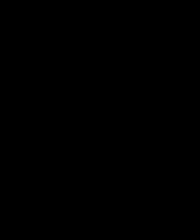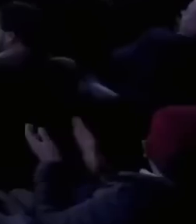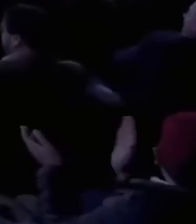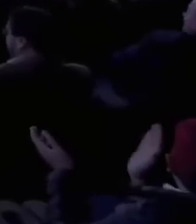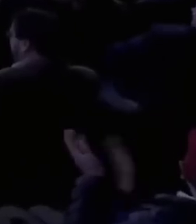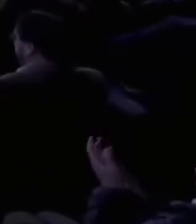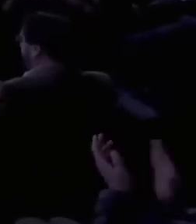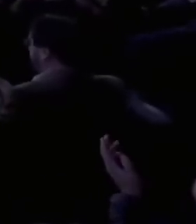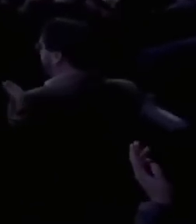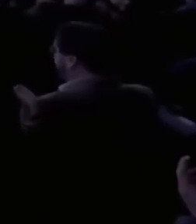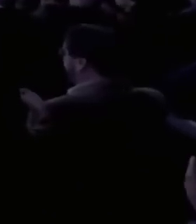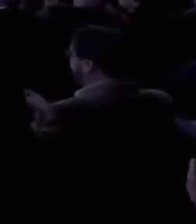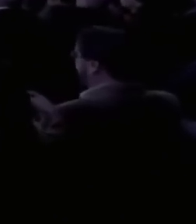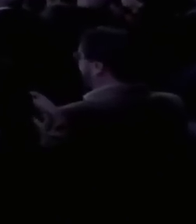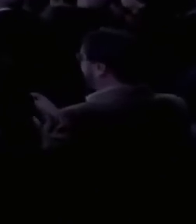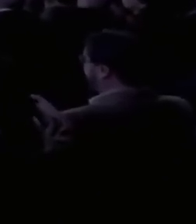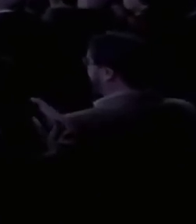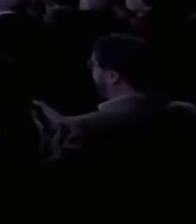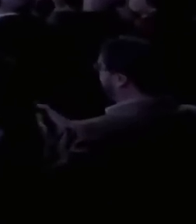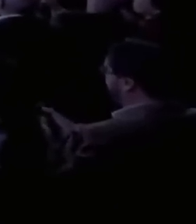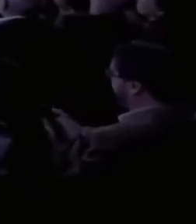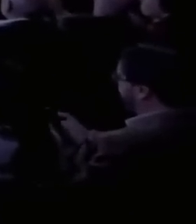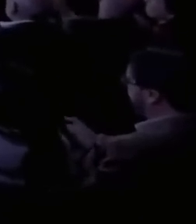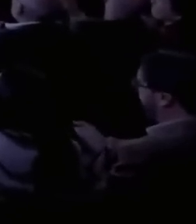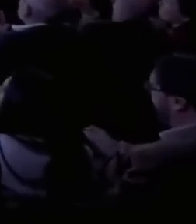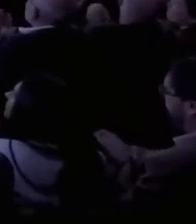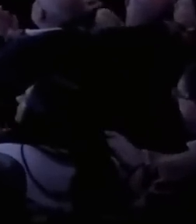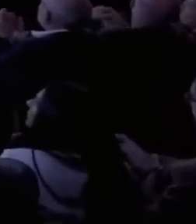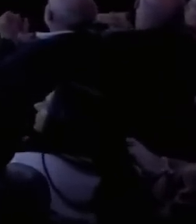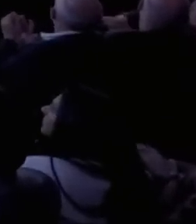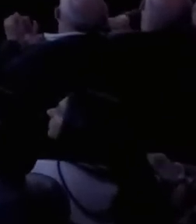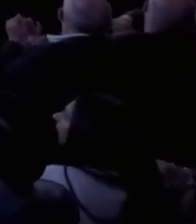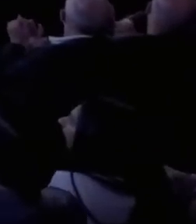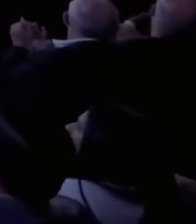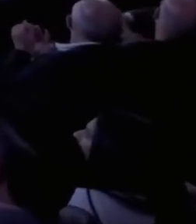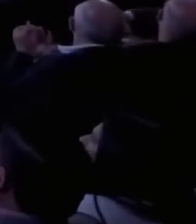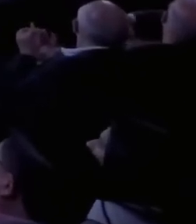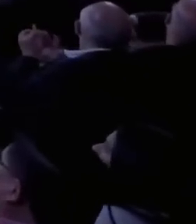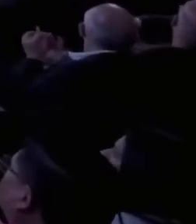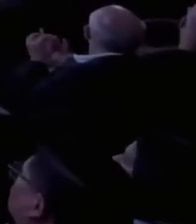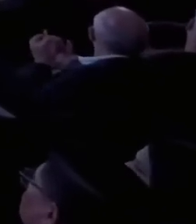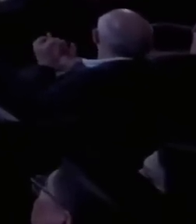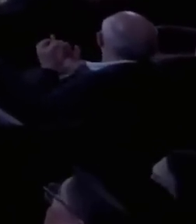con un lleno total retumbe el auditorio nacional de la Ciudad de México con el informe de los